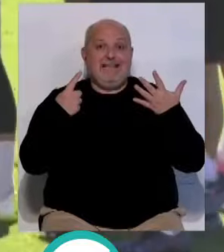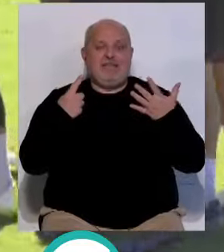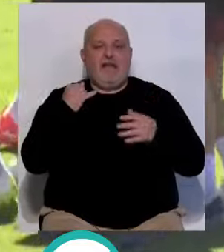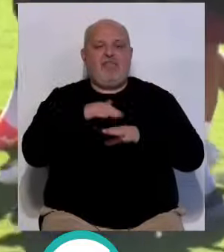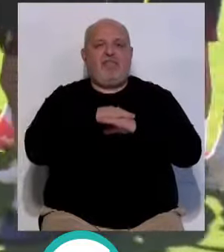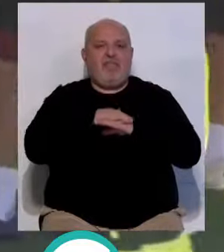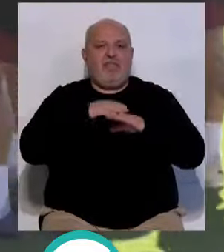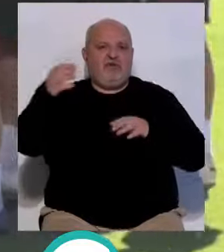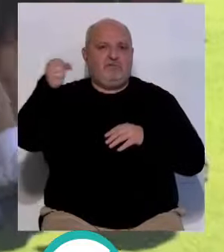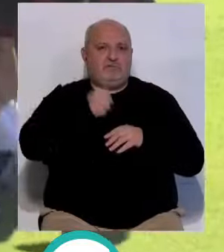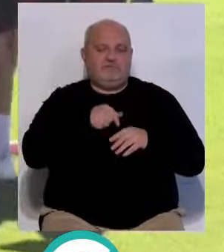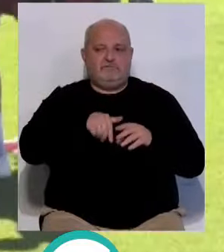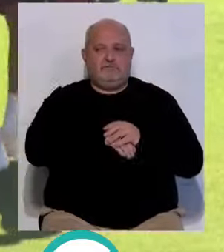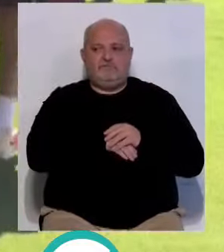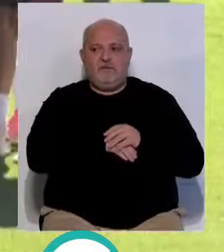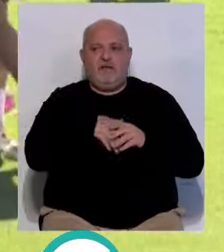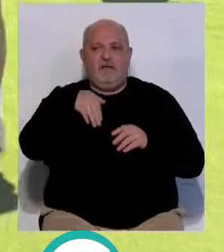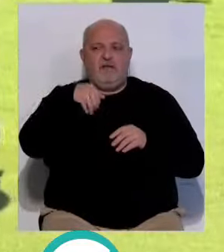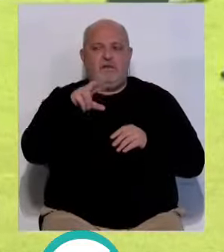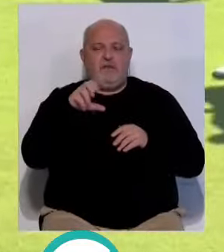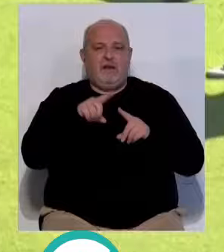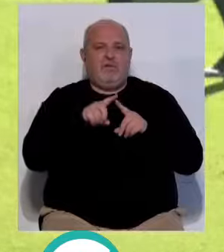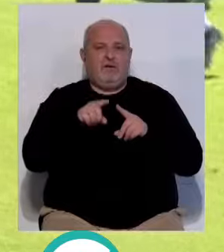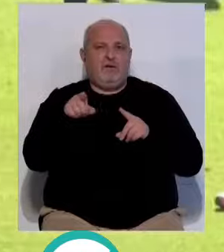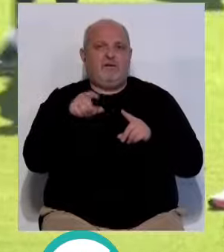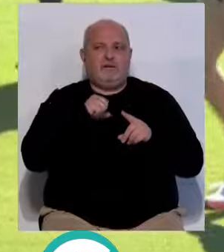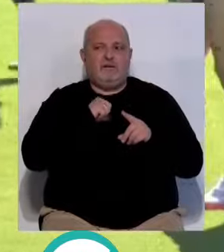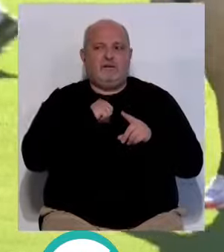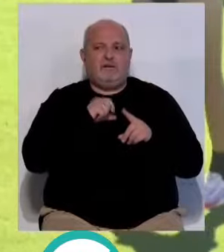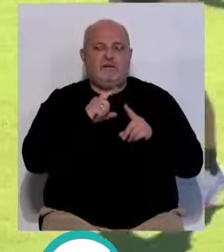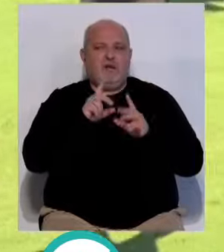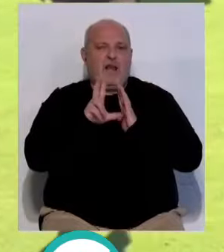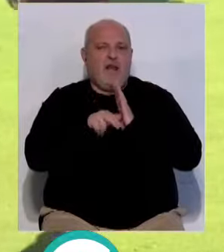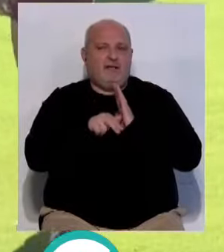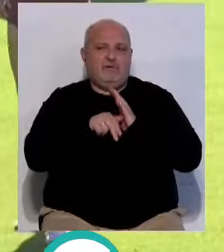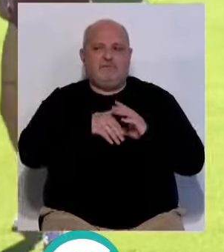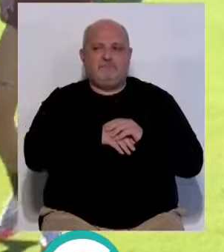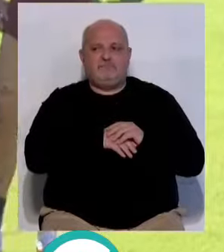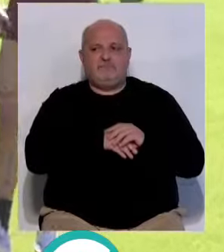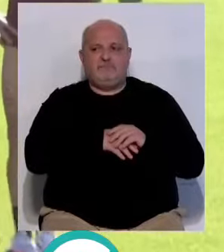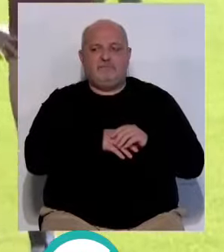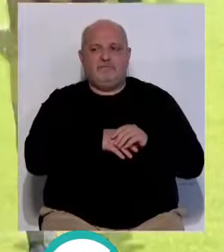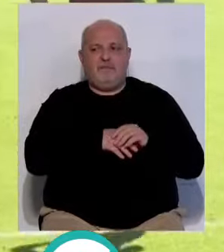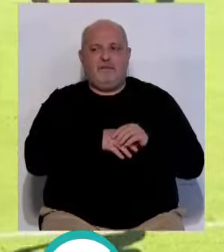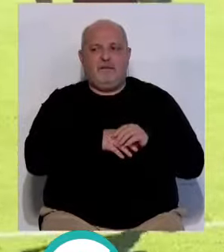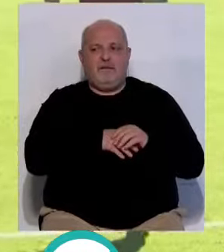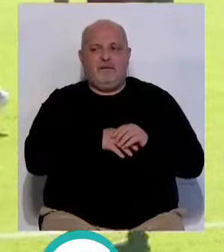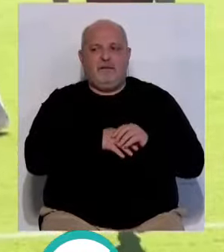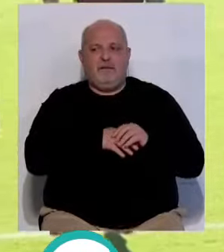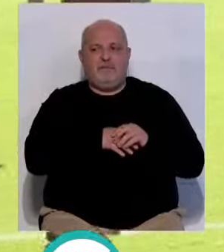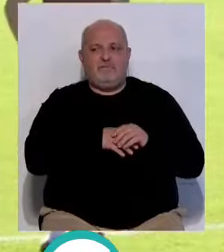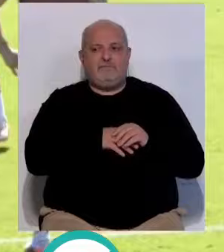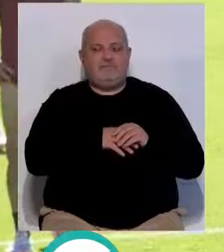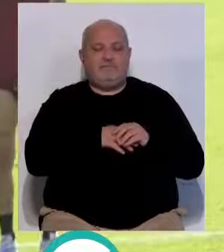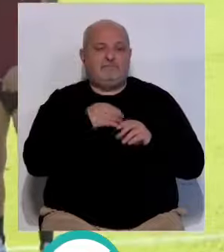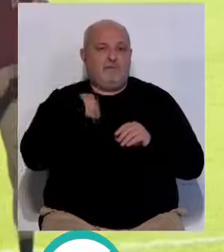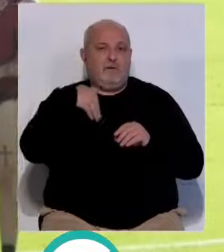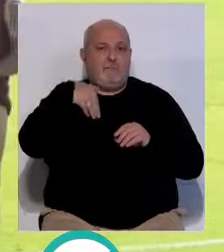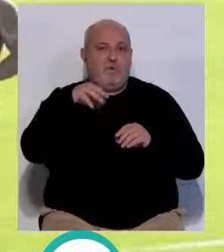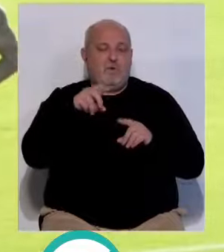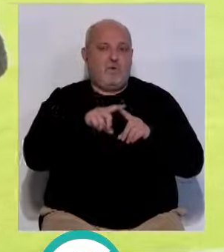el principal problema que tiene mé es es un poco lento eh es un poco lento y en momo yo creo que